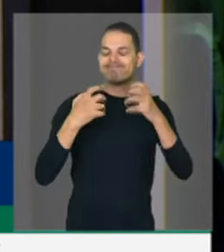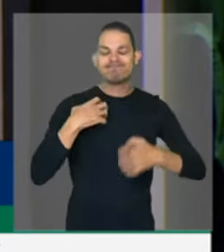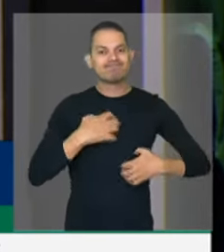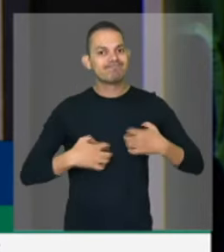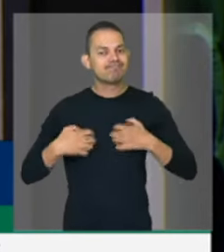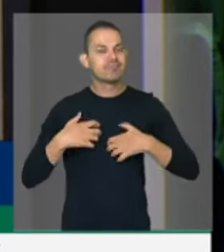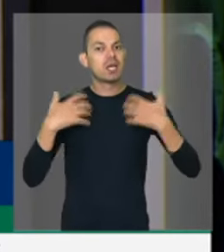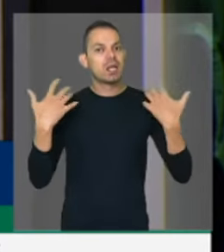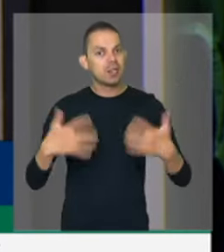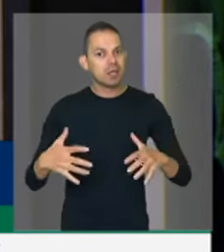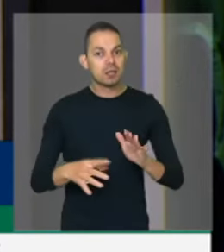APROVADO, NÓS VAMOS PODER DISPONIBILIZAR ATÉ MAIS 2 MIL